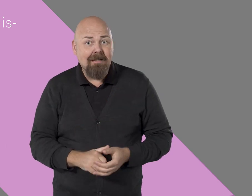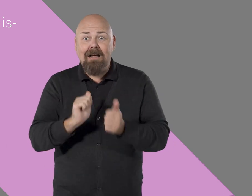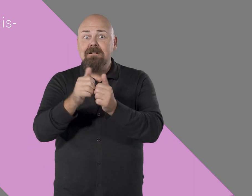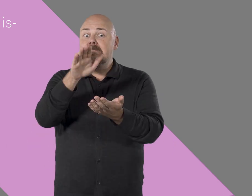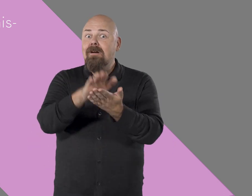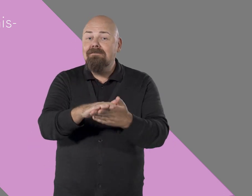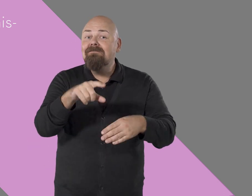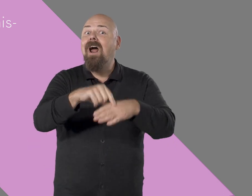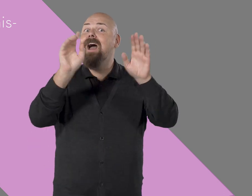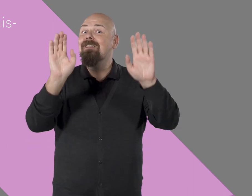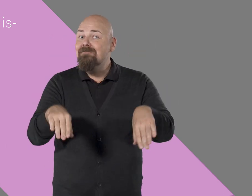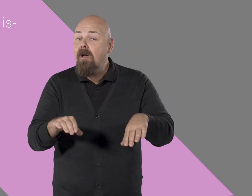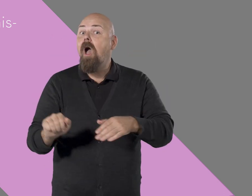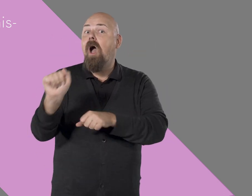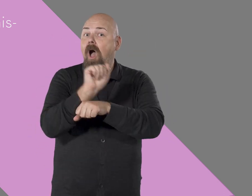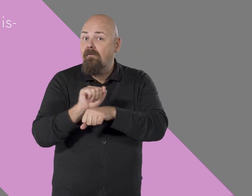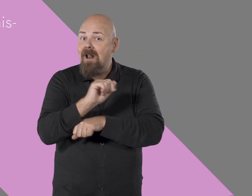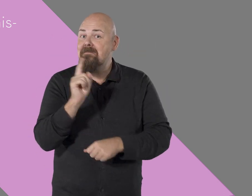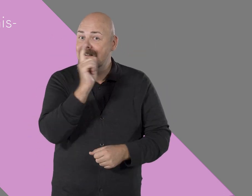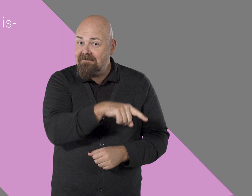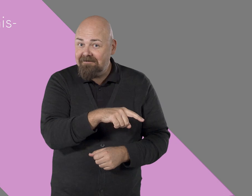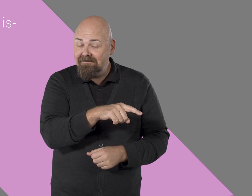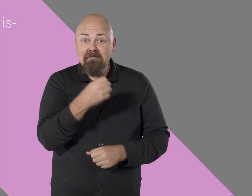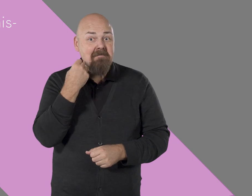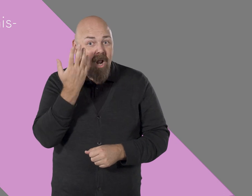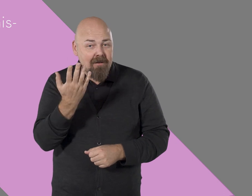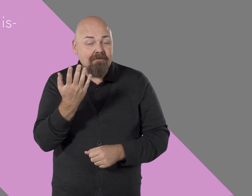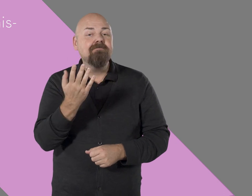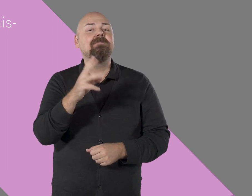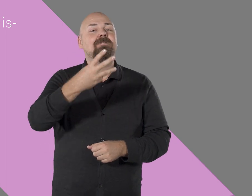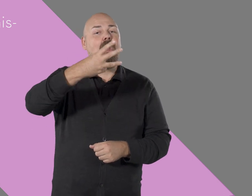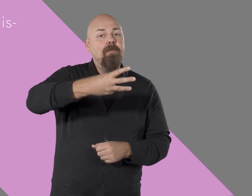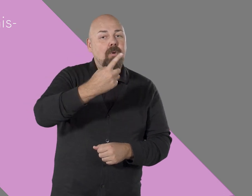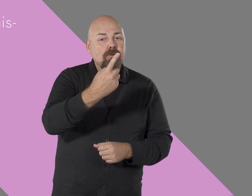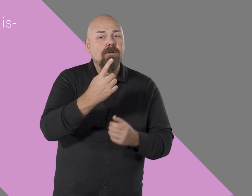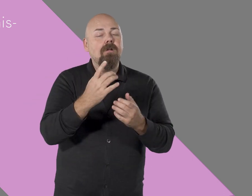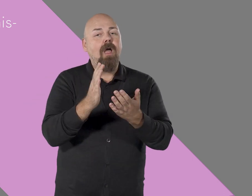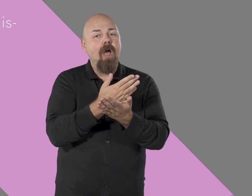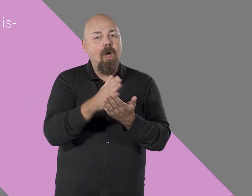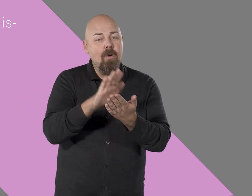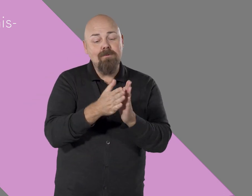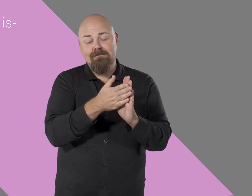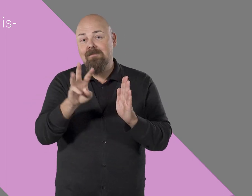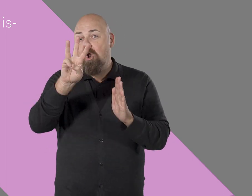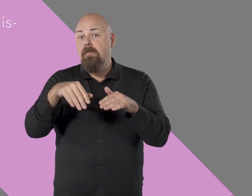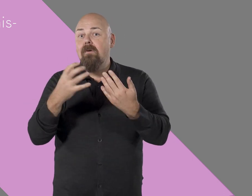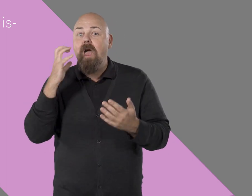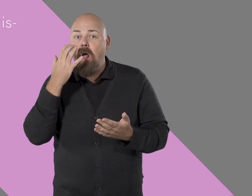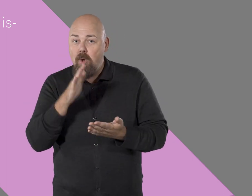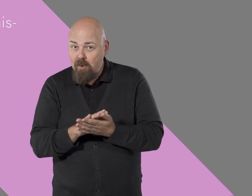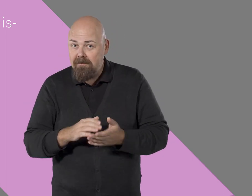Kisapaikaksi on valittu Ahvenanmaa, ja kisojen järjestämisajankohta on 31.7.-3.8.